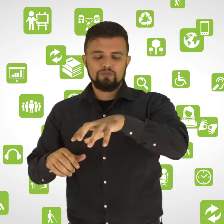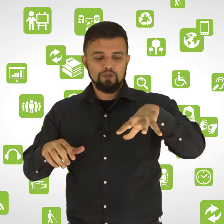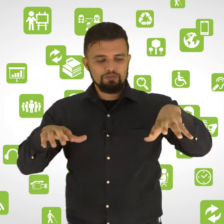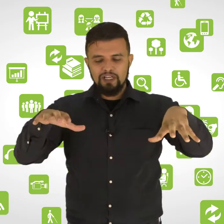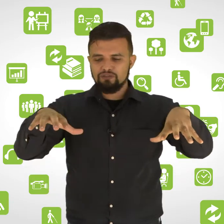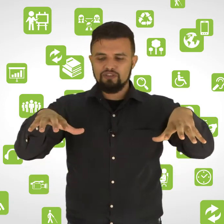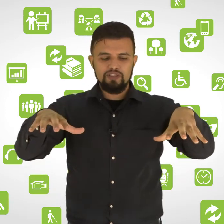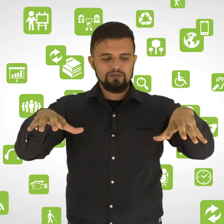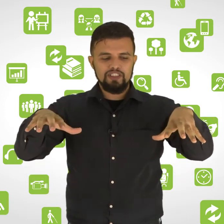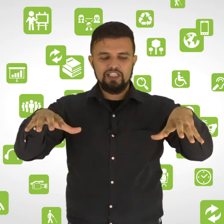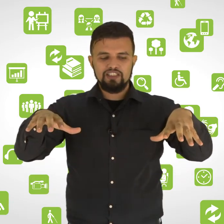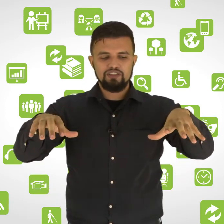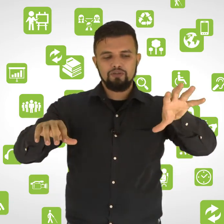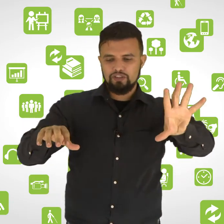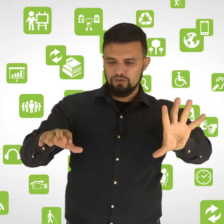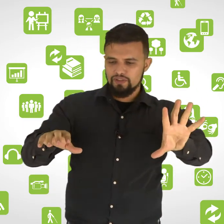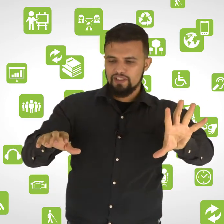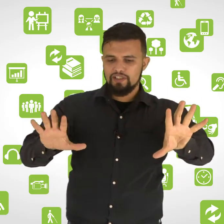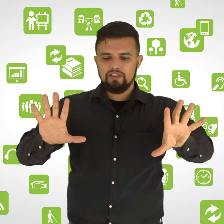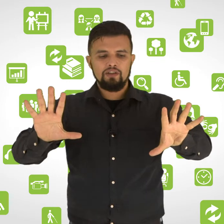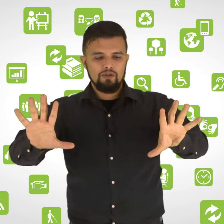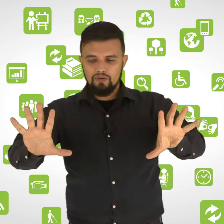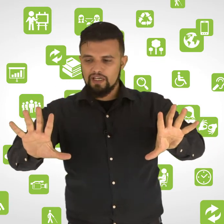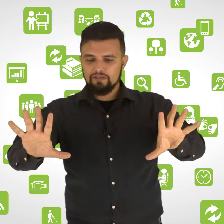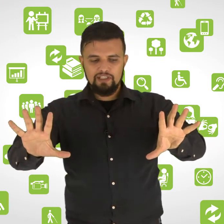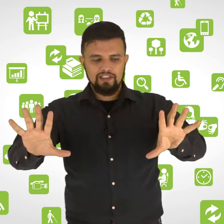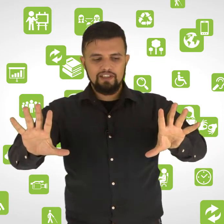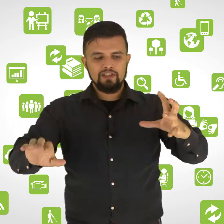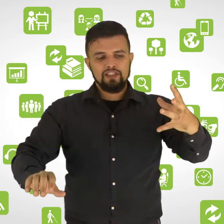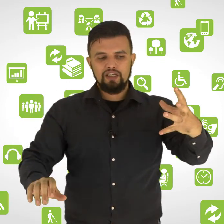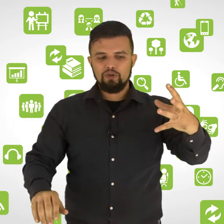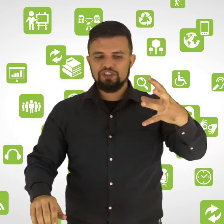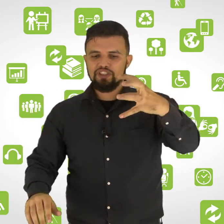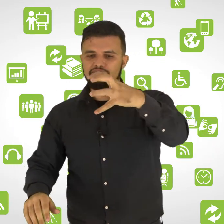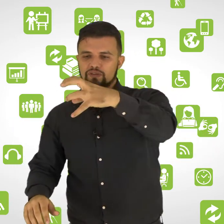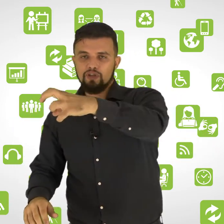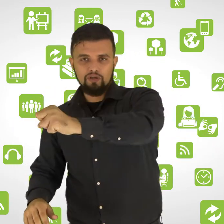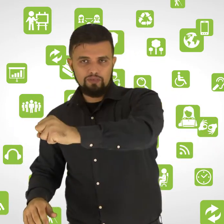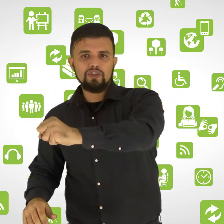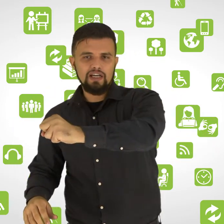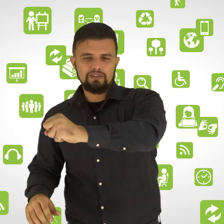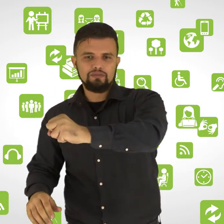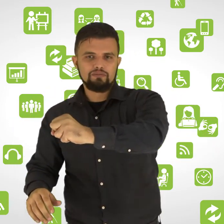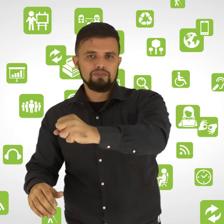O espaço neutro ele já diz que o cachorro tá aqui, o gato tá aqui e a mordida vem do cão pro gato.